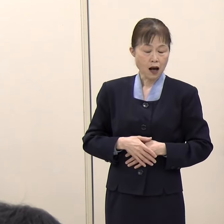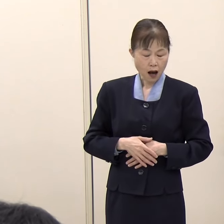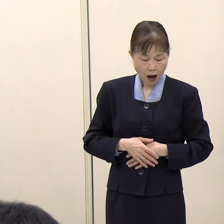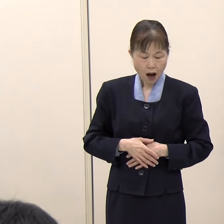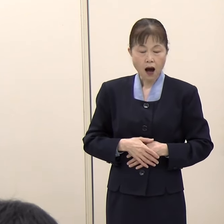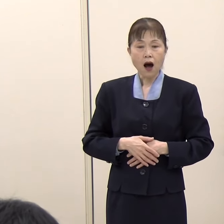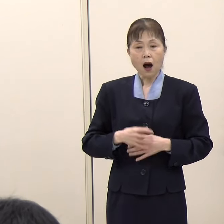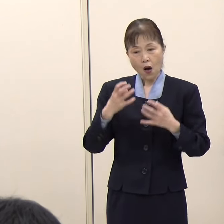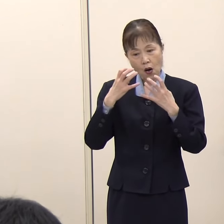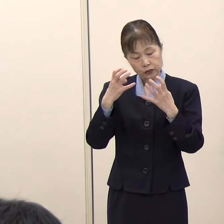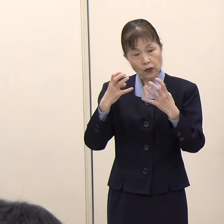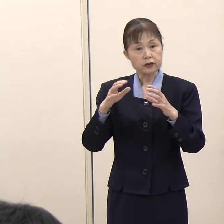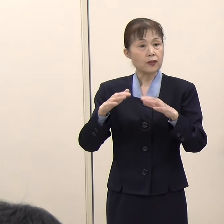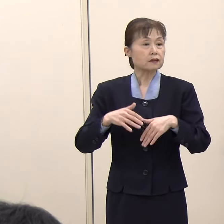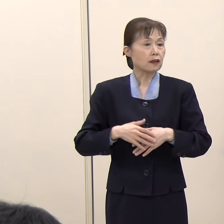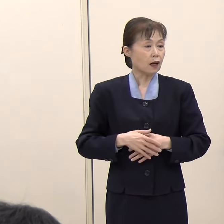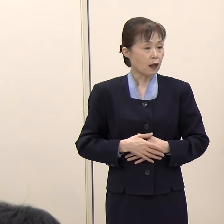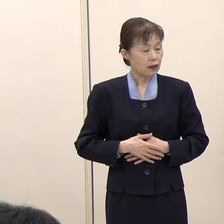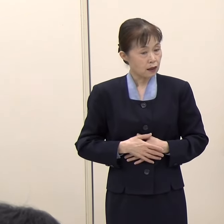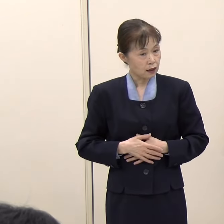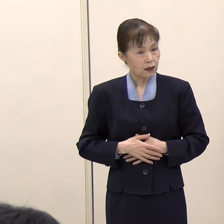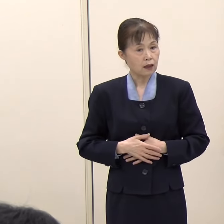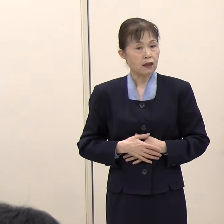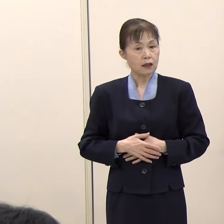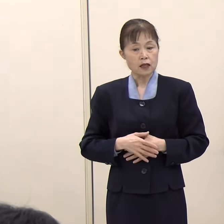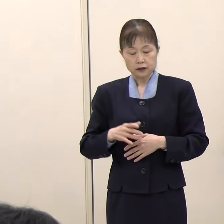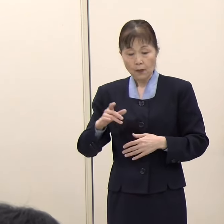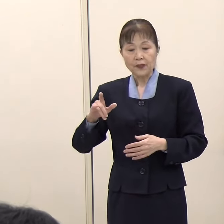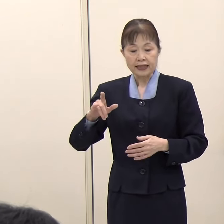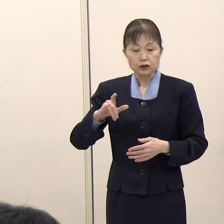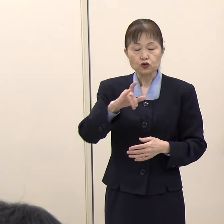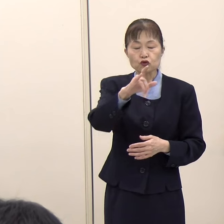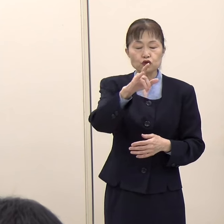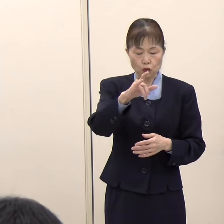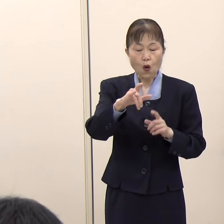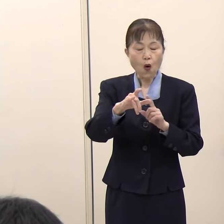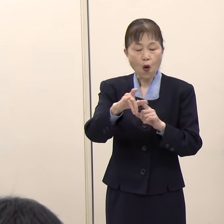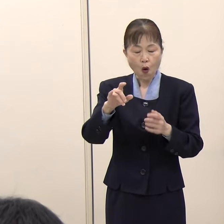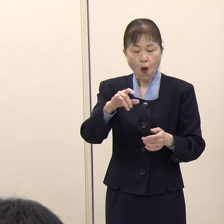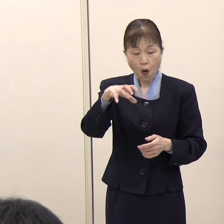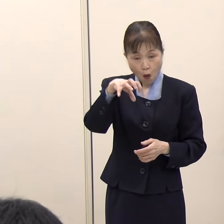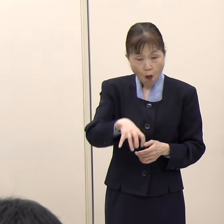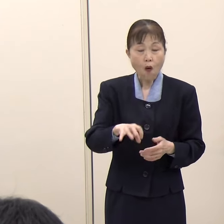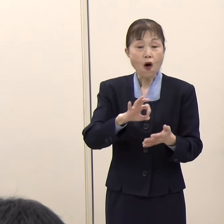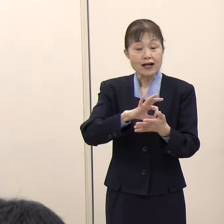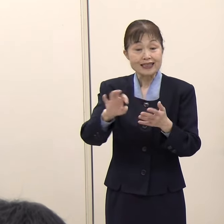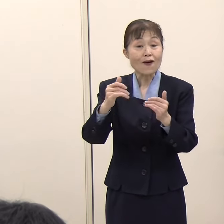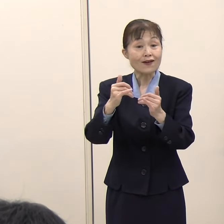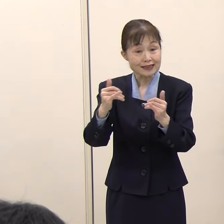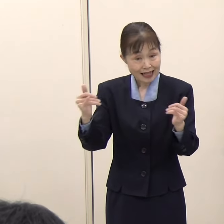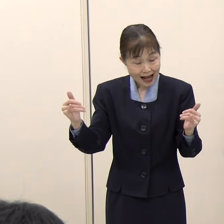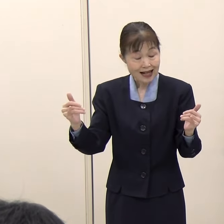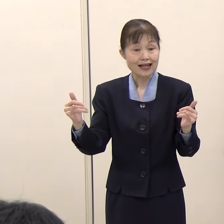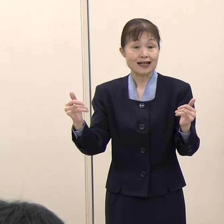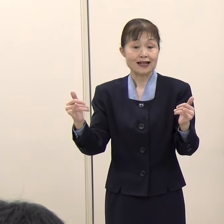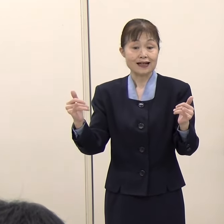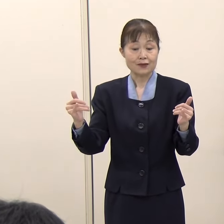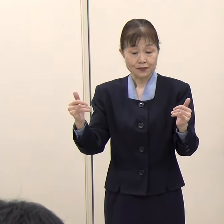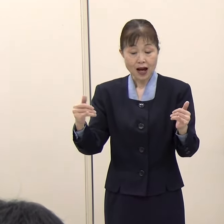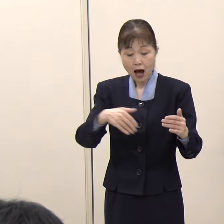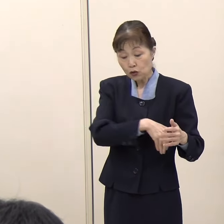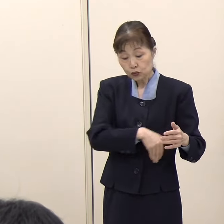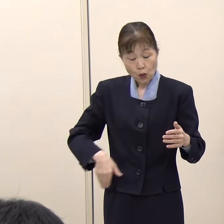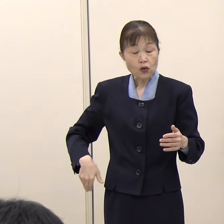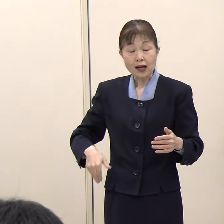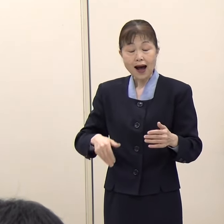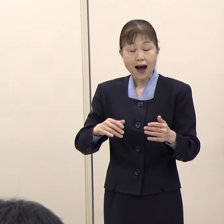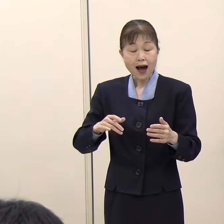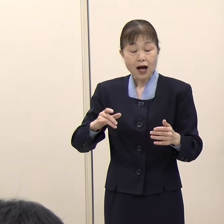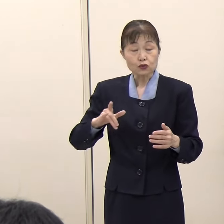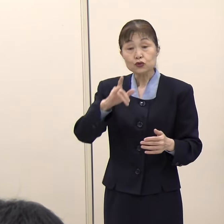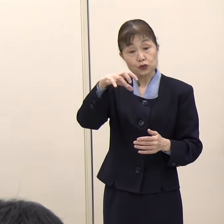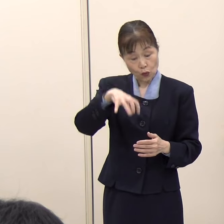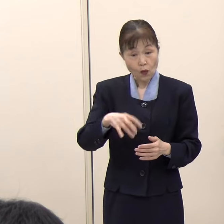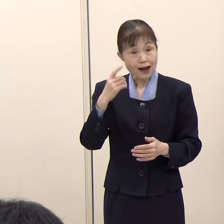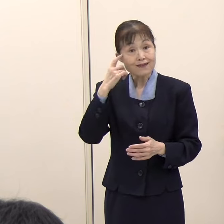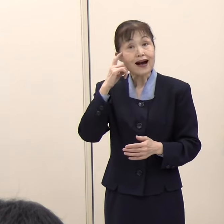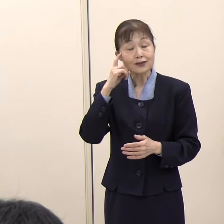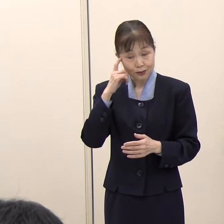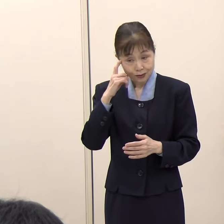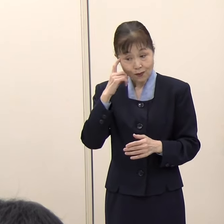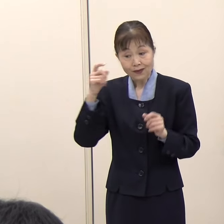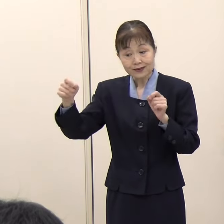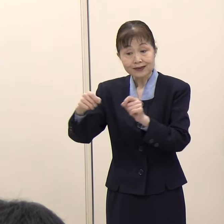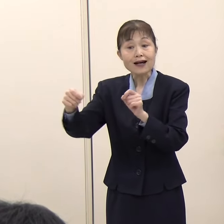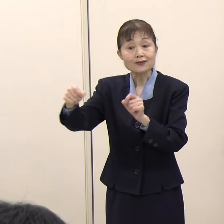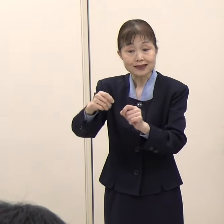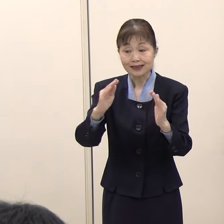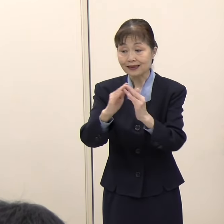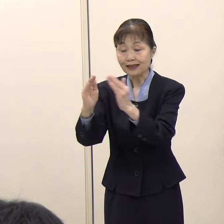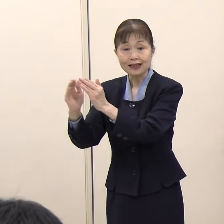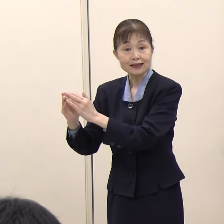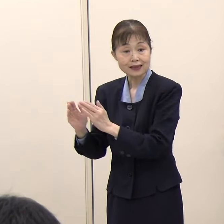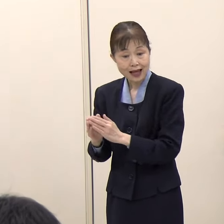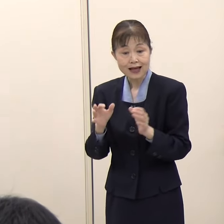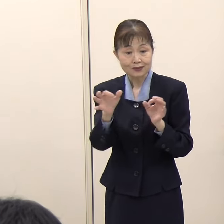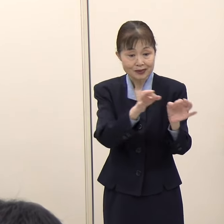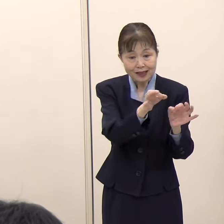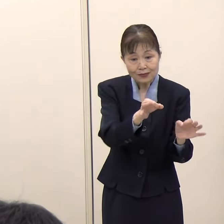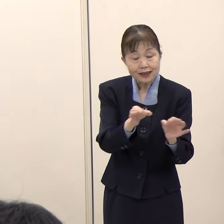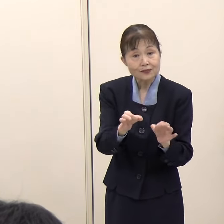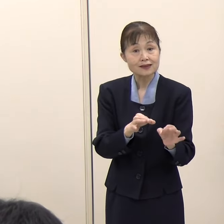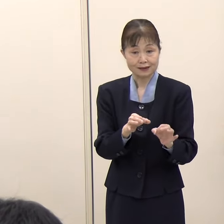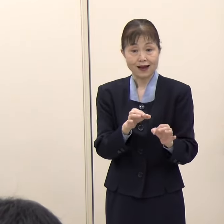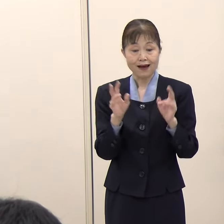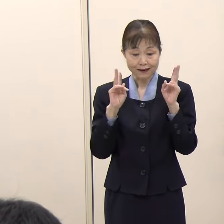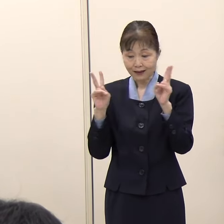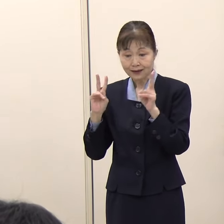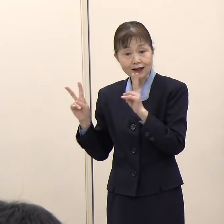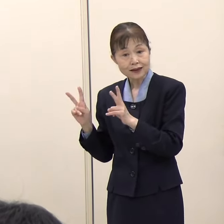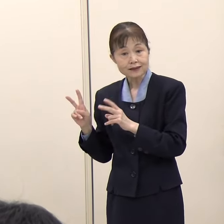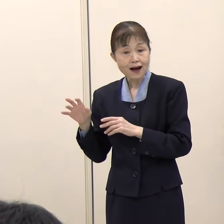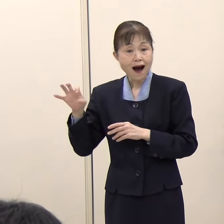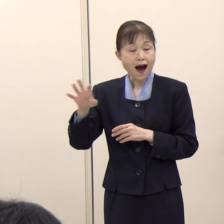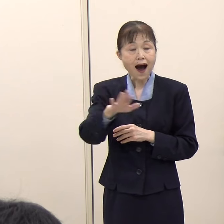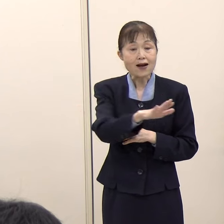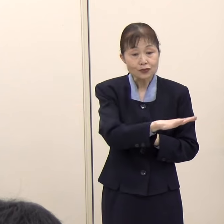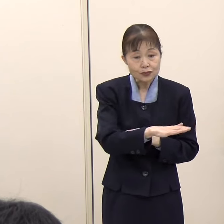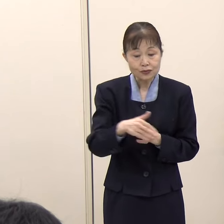同時に、やはり空港利用者の方はもちろんですが、特に我々の福岡空港を考えますと、近隣に住宅や店舗、事業所、道路も近くにあります。